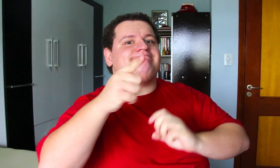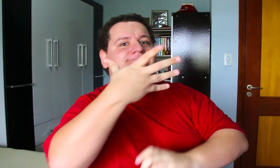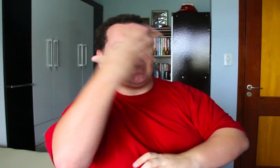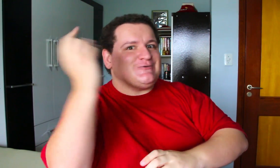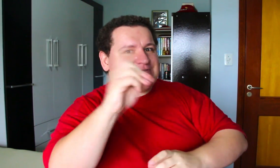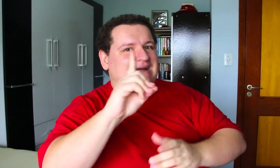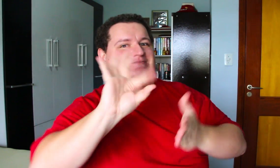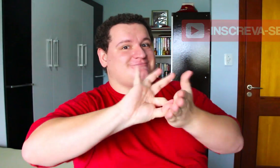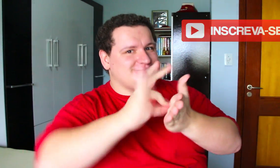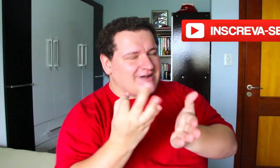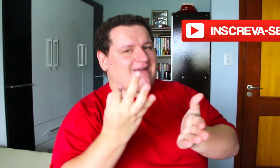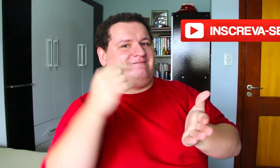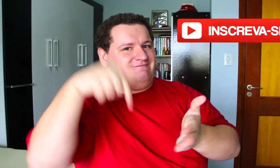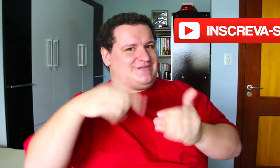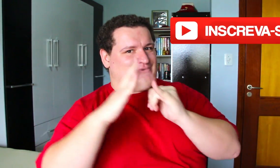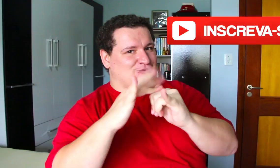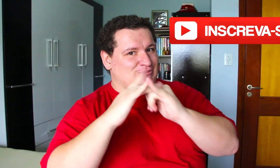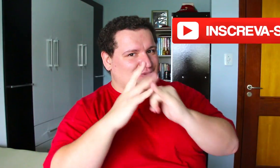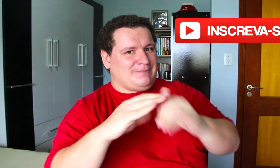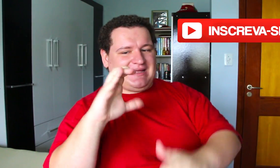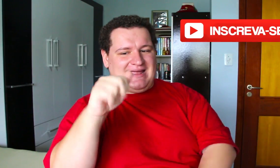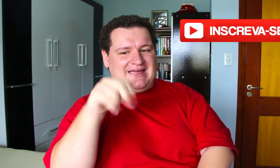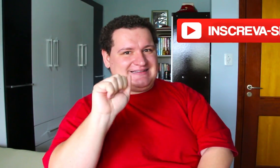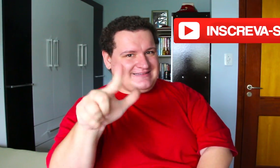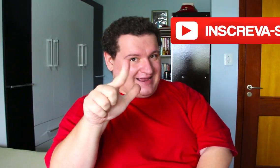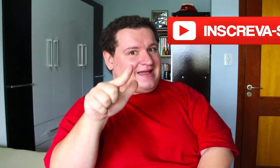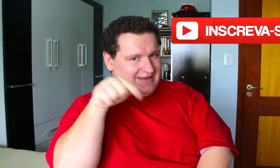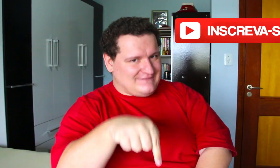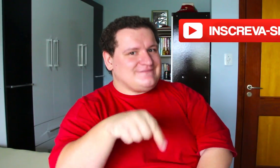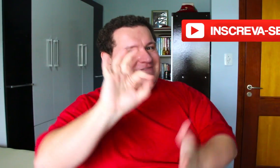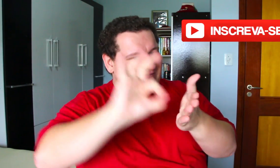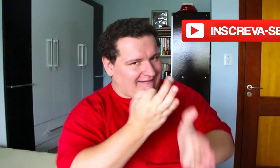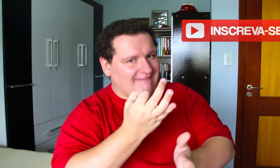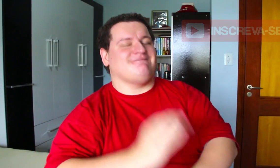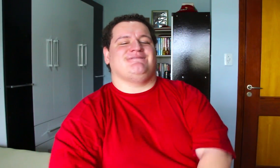Não esqueça de inscrever no canal de Youtube.